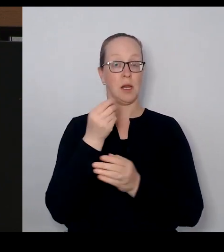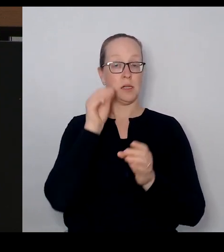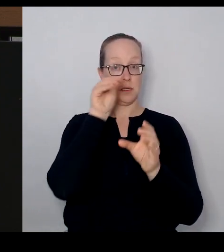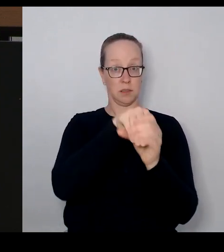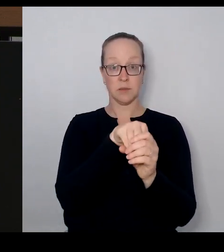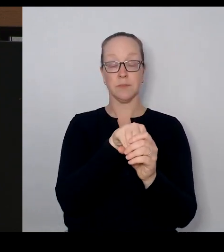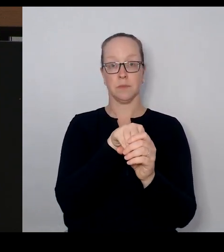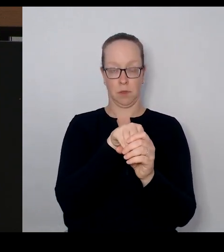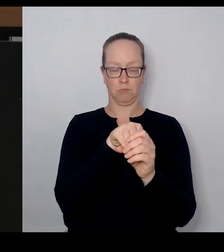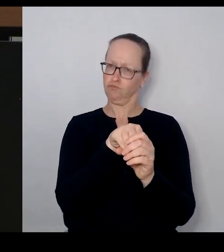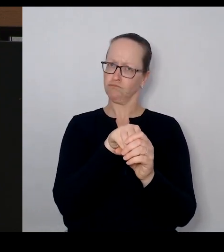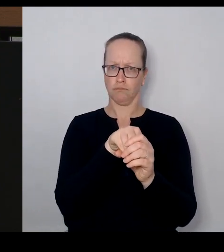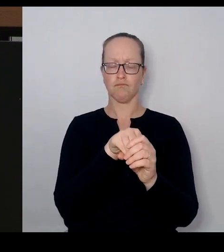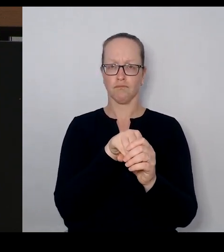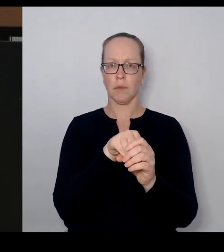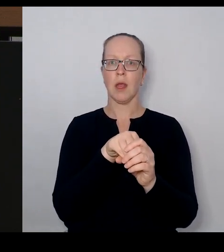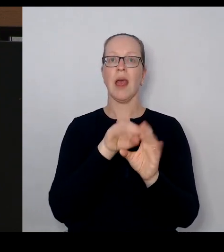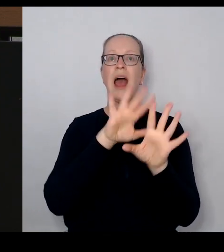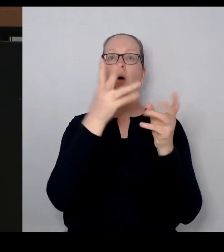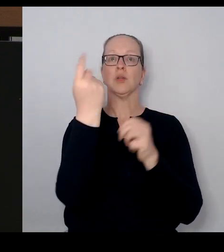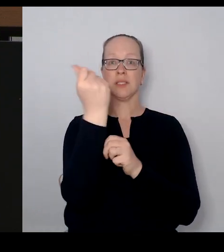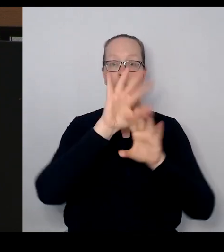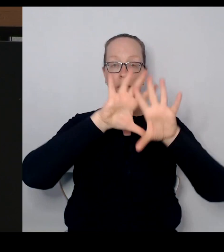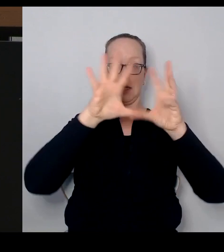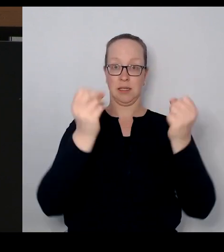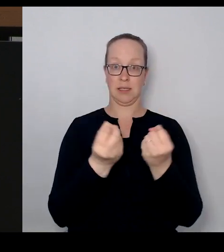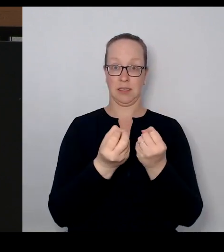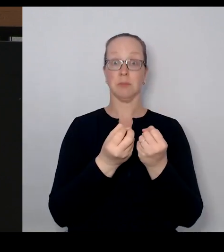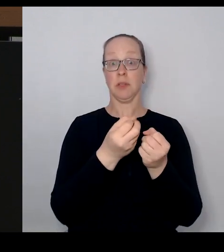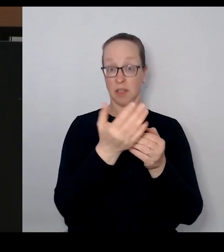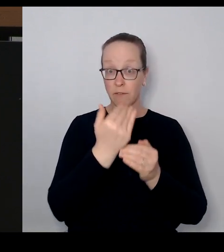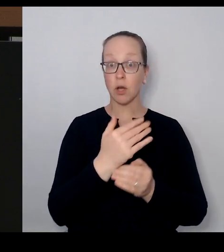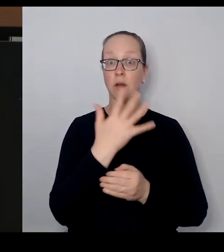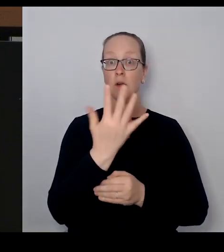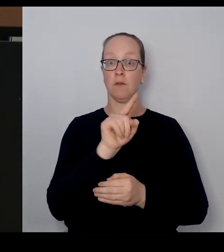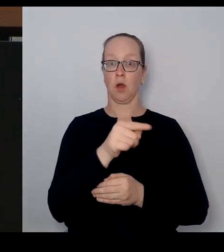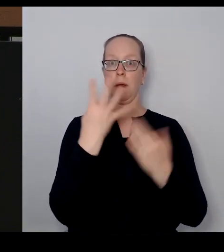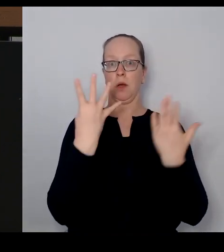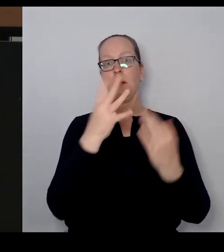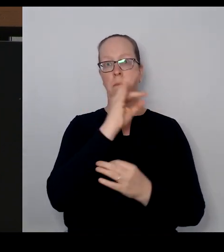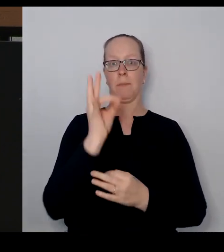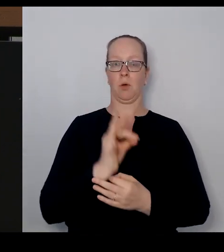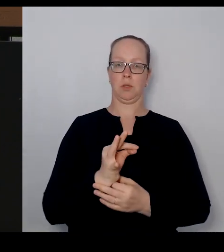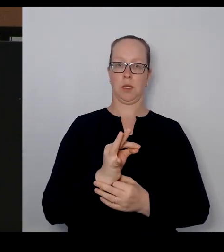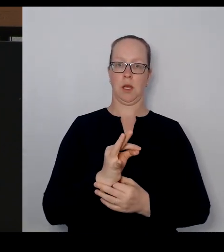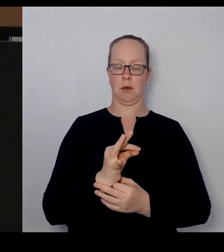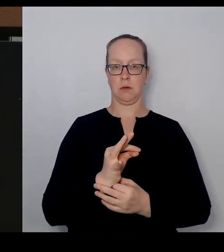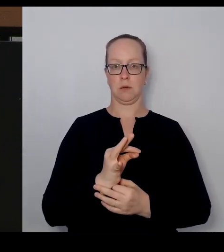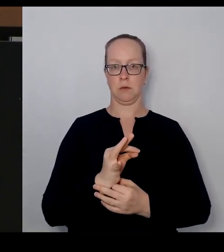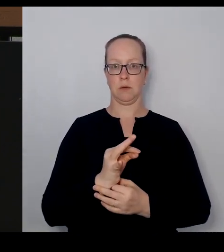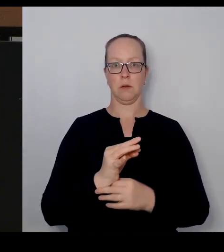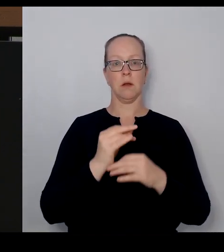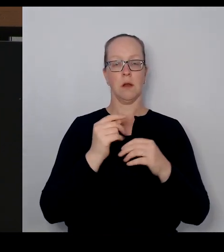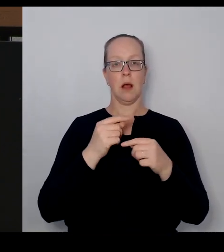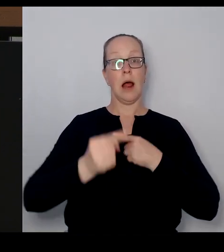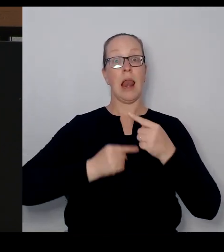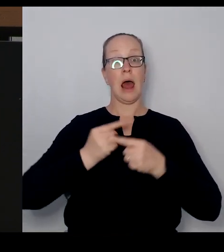Diese Summe muss im laufenden Haushalt noch eingespart werden, ohne dass klar ist, wie und an welcher Stelle das gelingen kann.